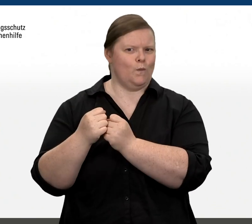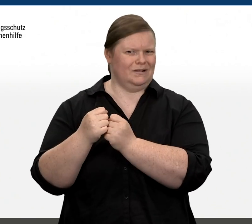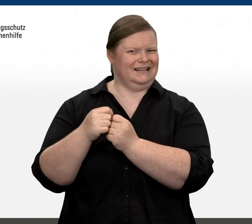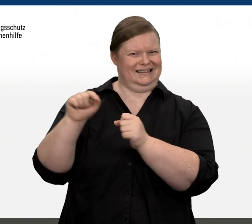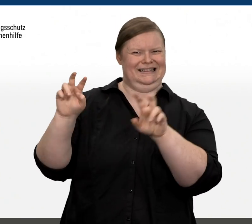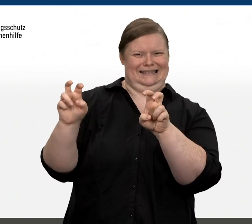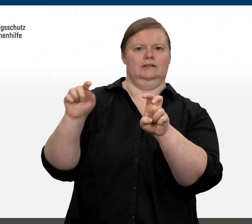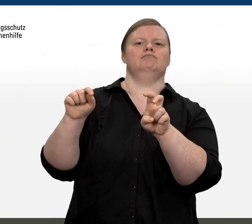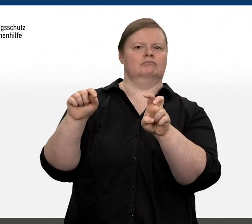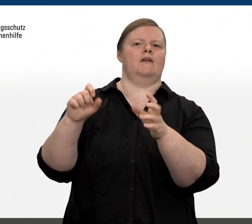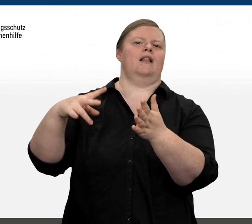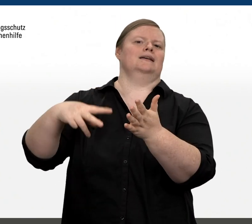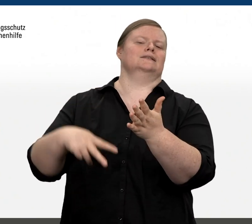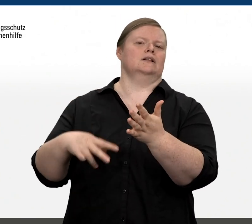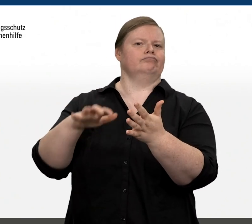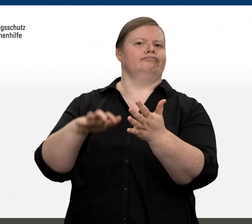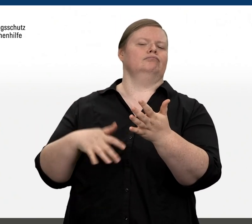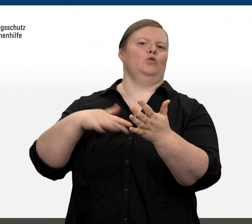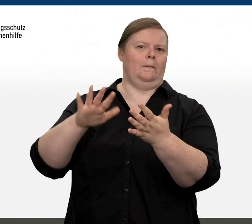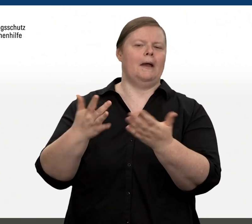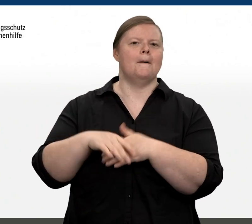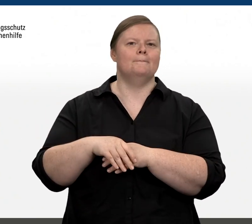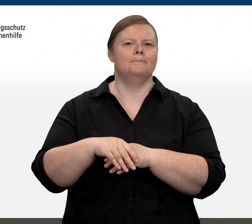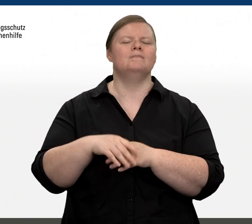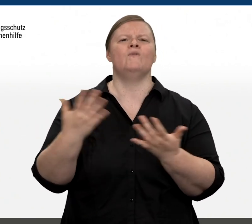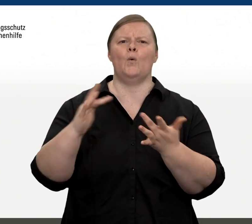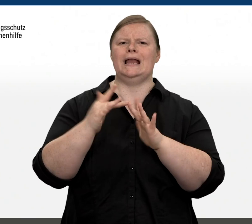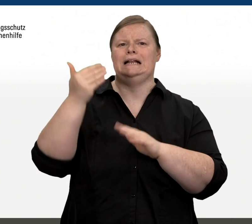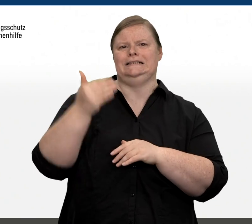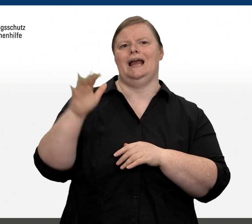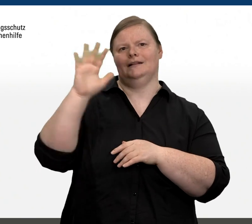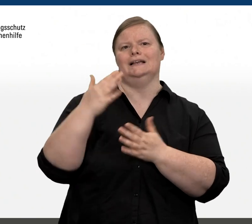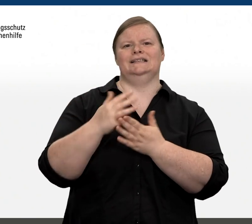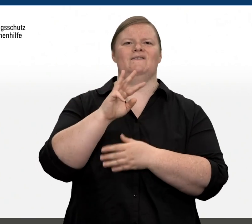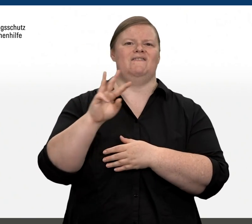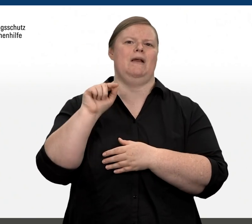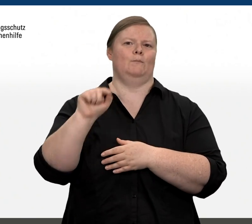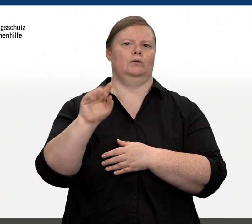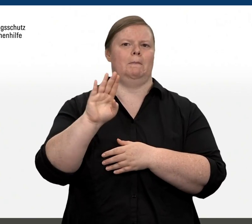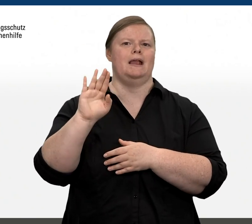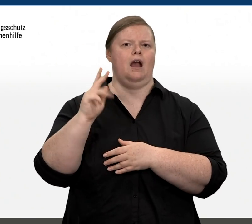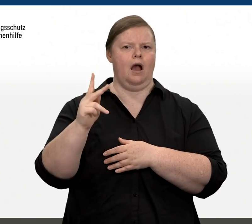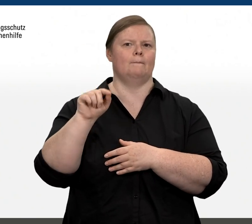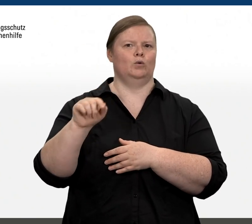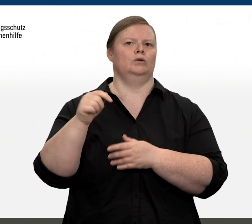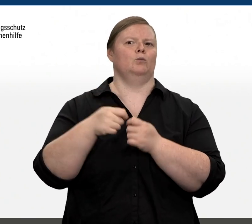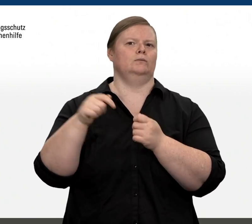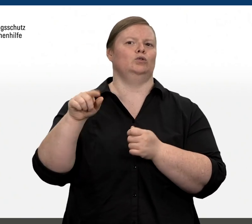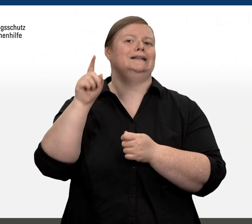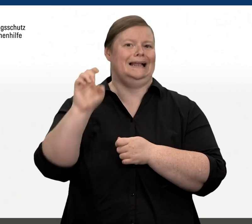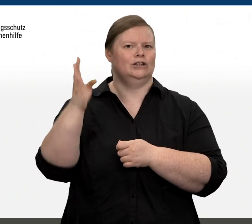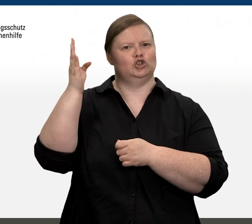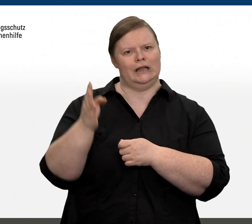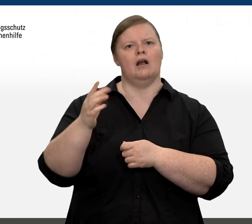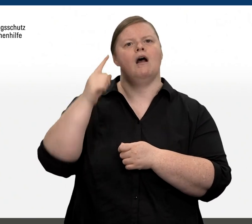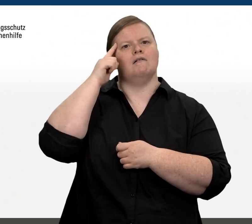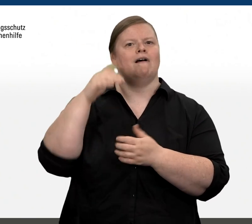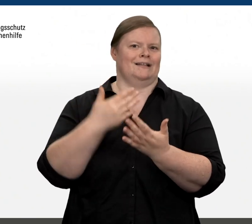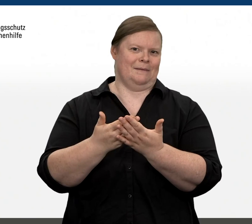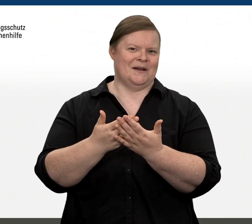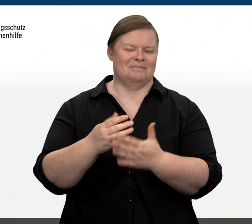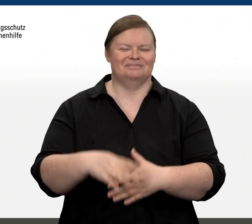nachlesen unter www.bbk.bund.de/ratgeber.